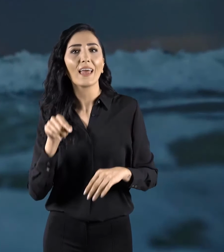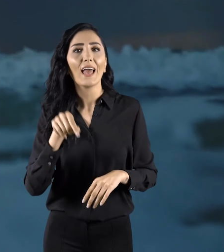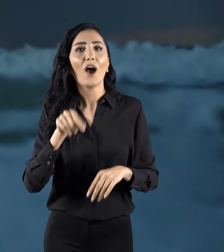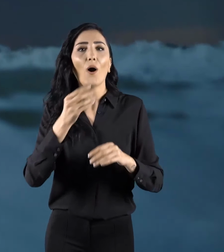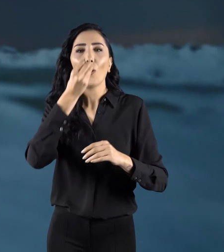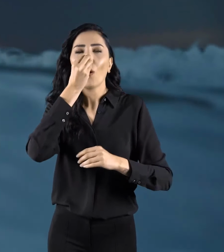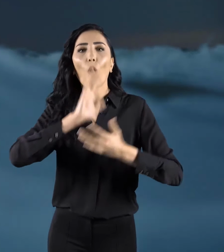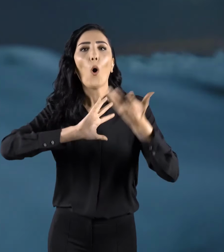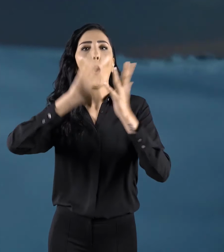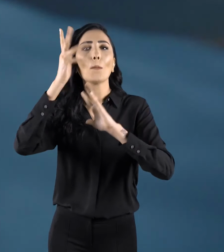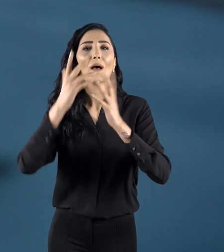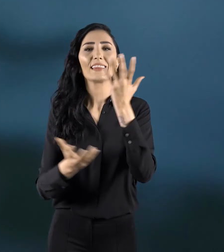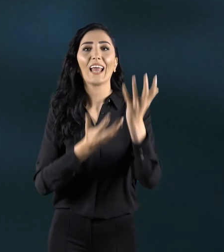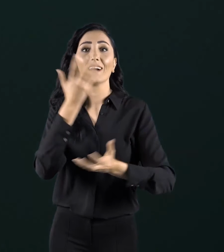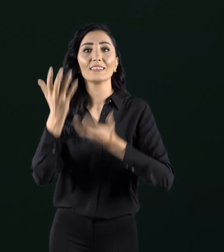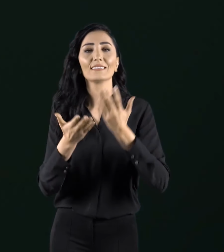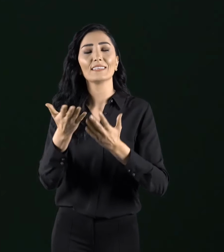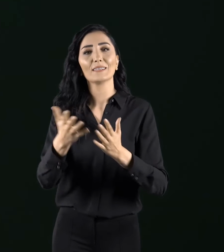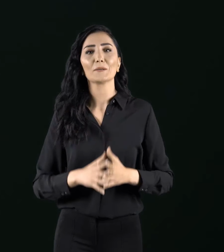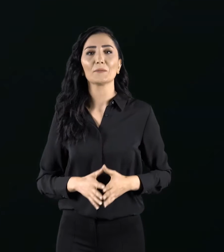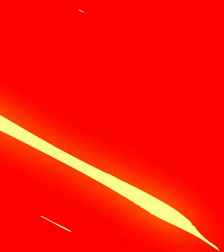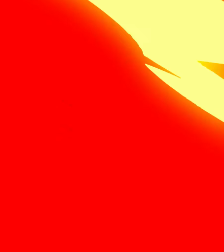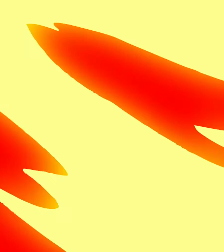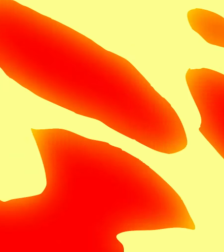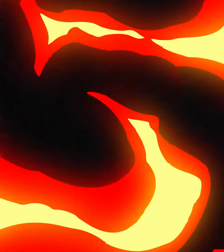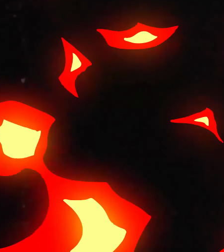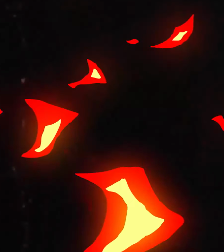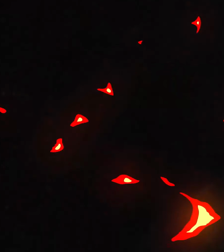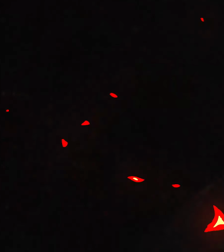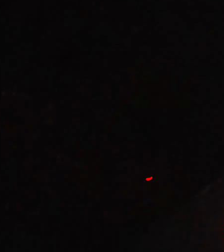Bugünkü konumuz orman yangınları.